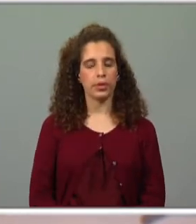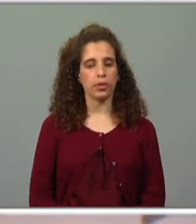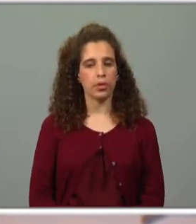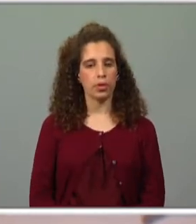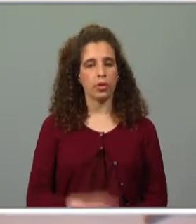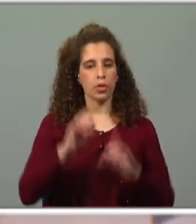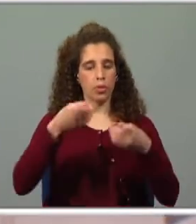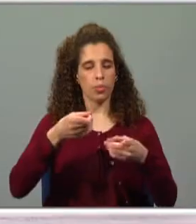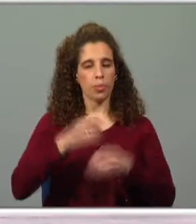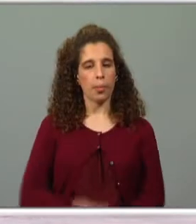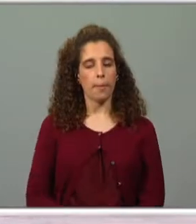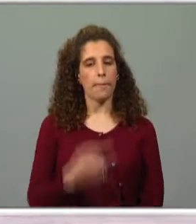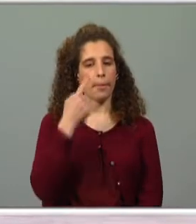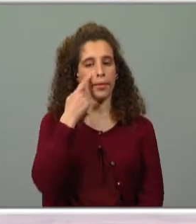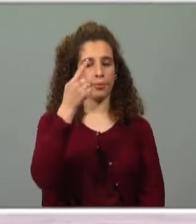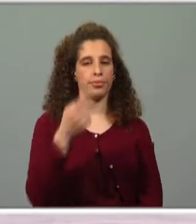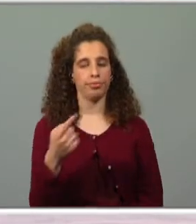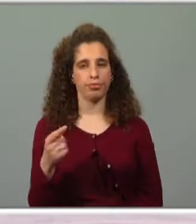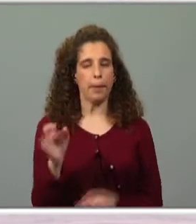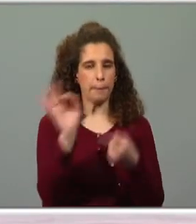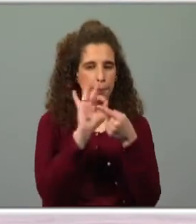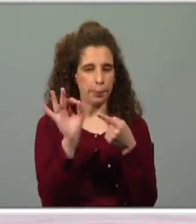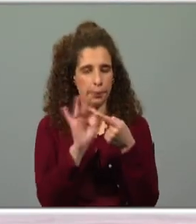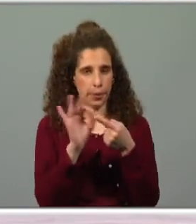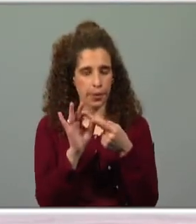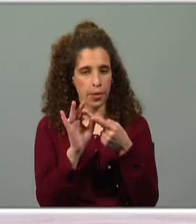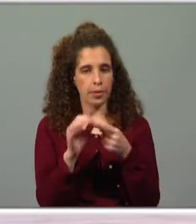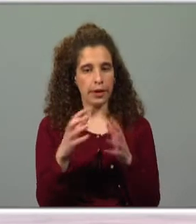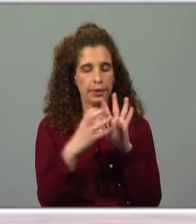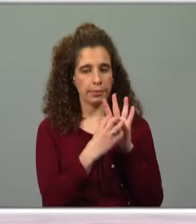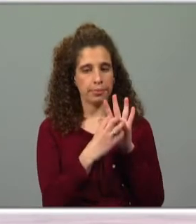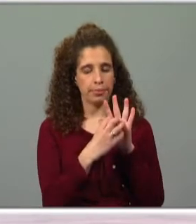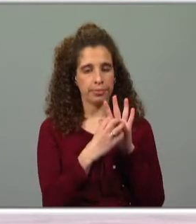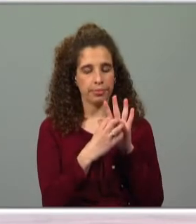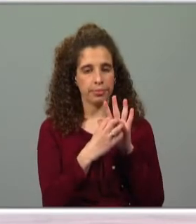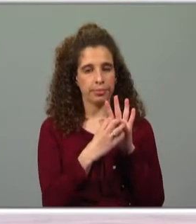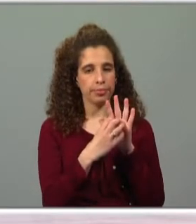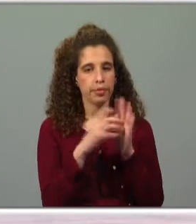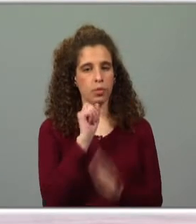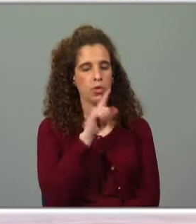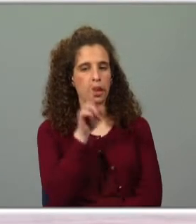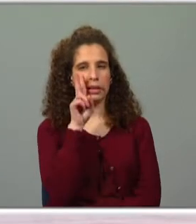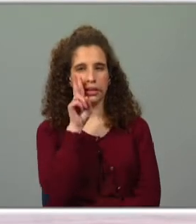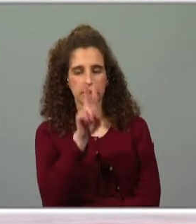começar por mostrar-vos mais ao pormenor esta imagem vai para podemos observar e 首先向您詳細展示這張圖片是我們可以觀察到的